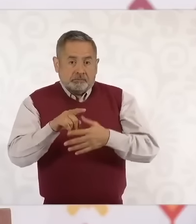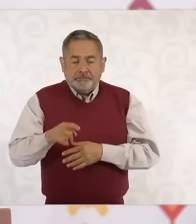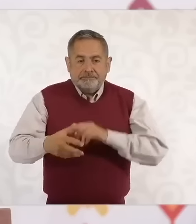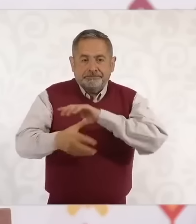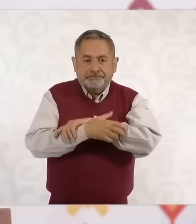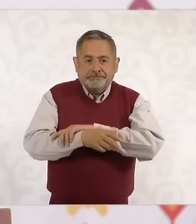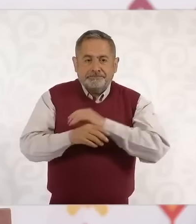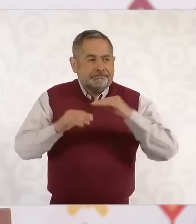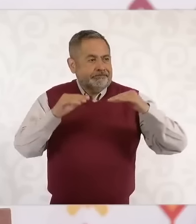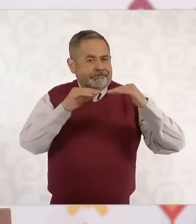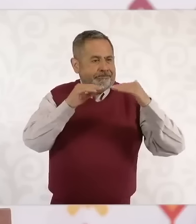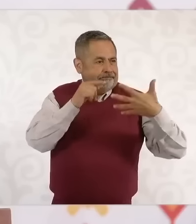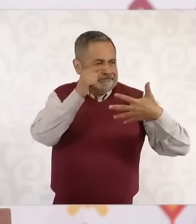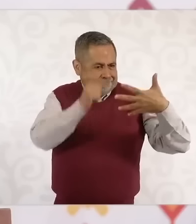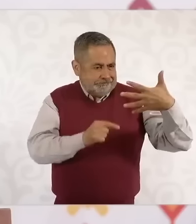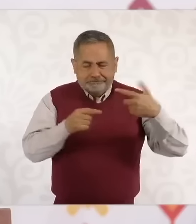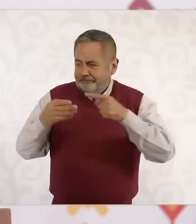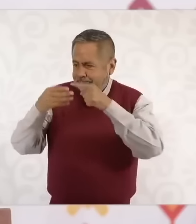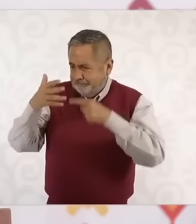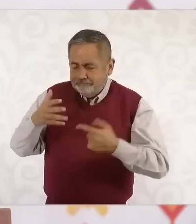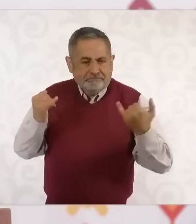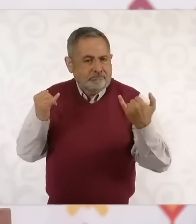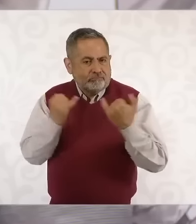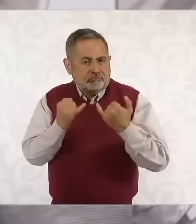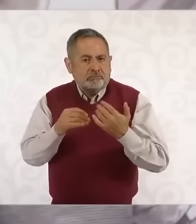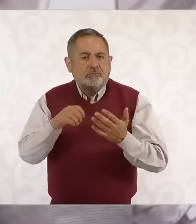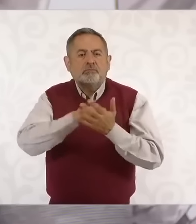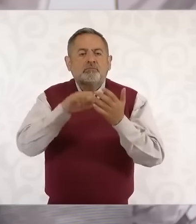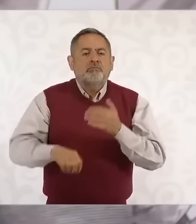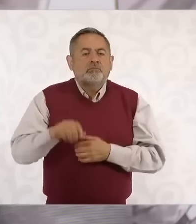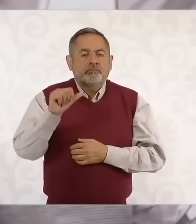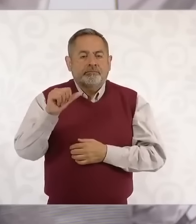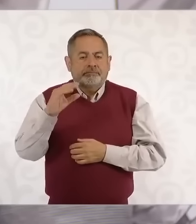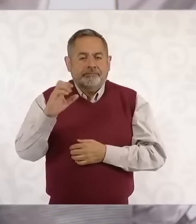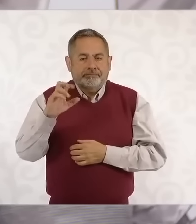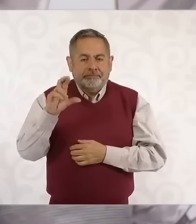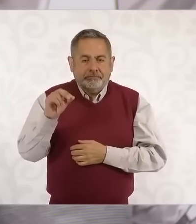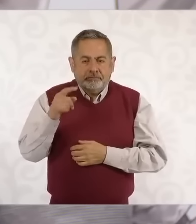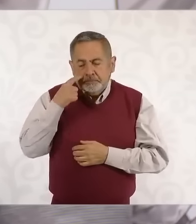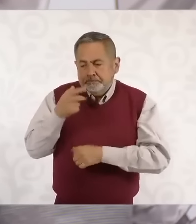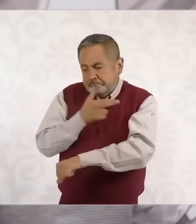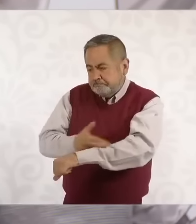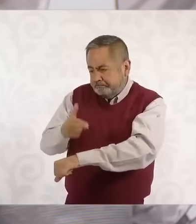se llaman side letters, que por ejemplo en el caso de acero se establecían procedimientos o procesos